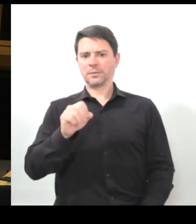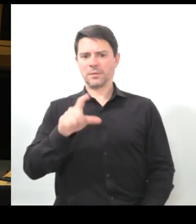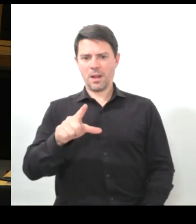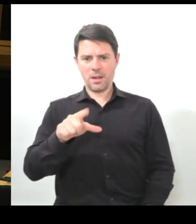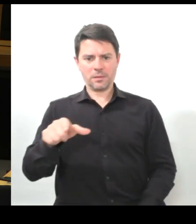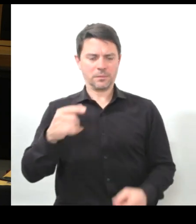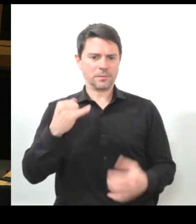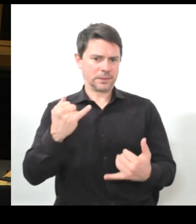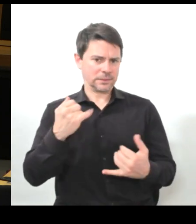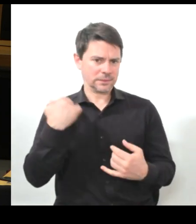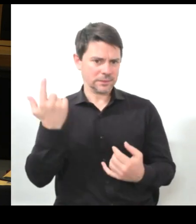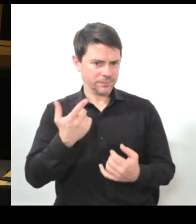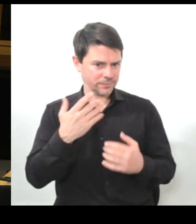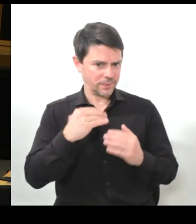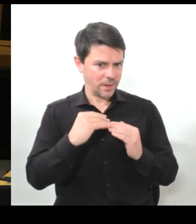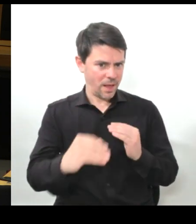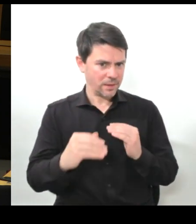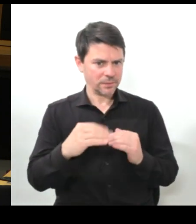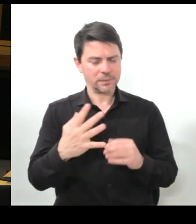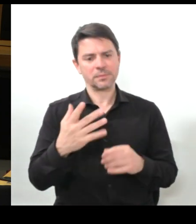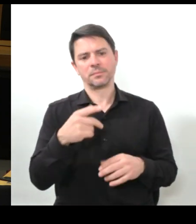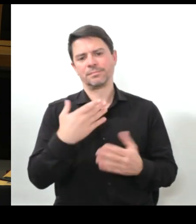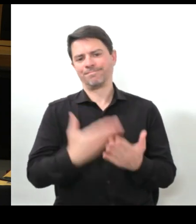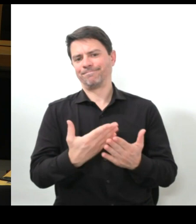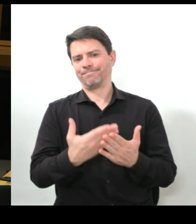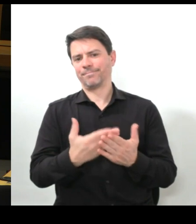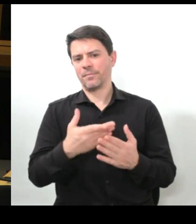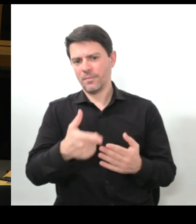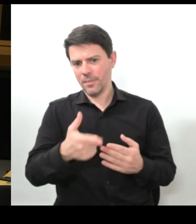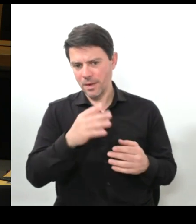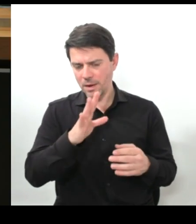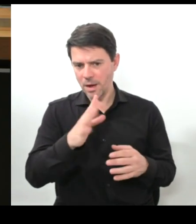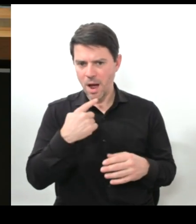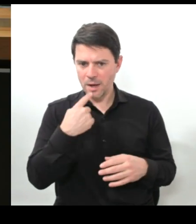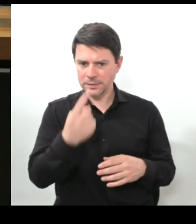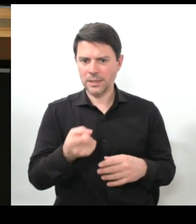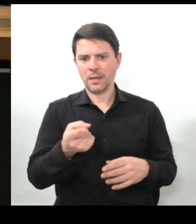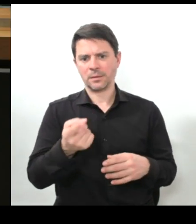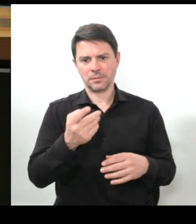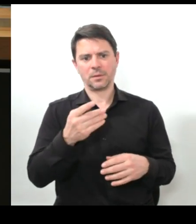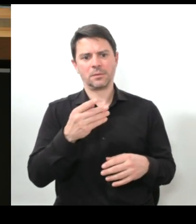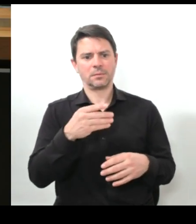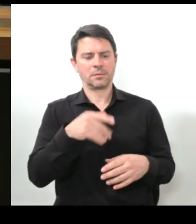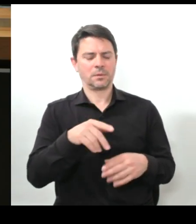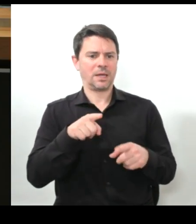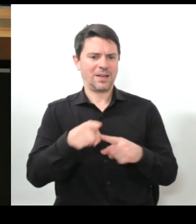dass wir auf diese Bezirksämter absolut verzichten und das wäre auch die richtige Maßnahme. (Beifall)